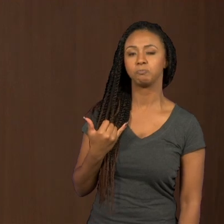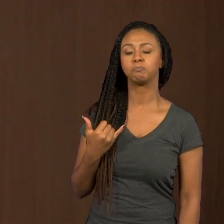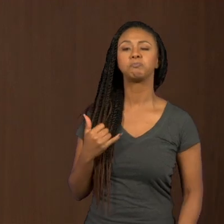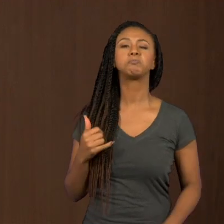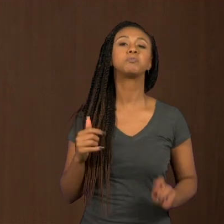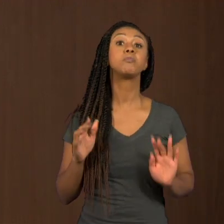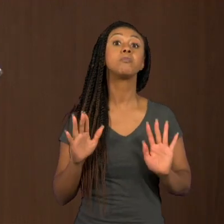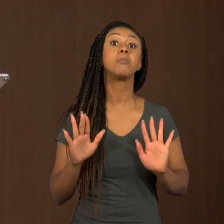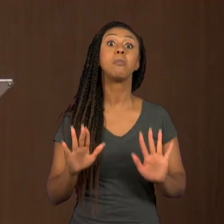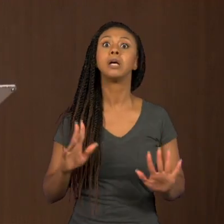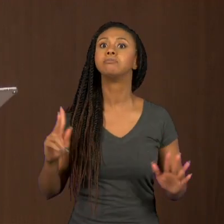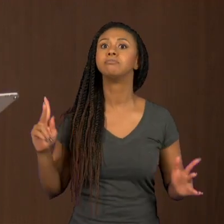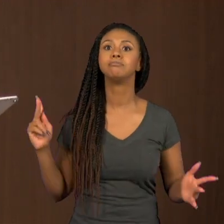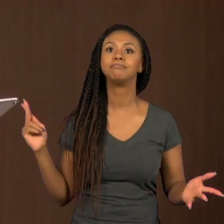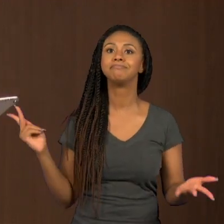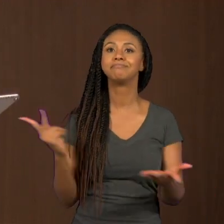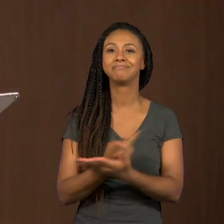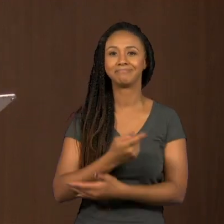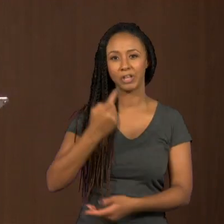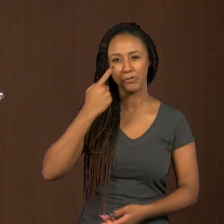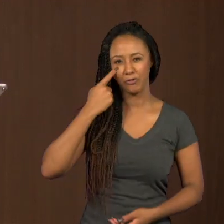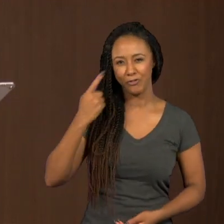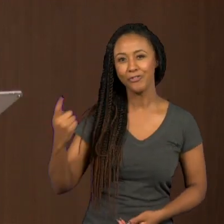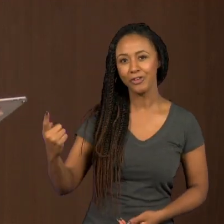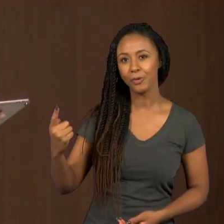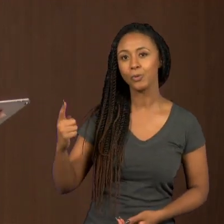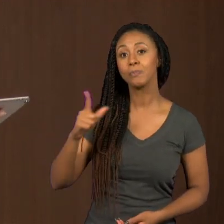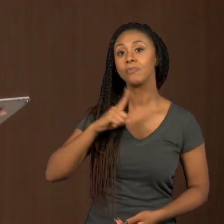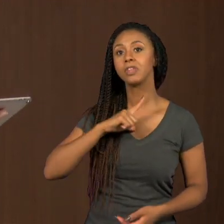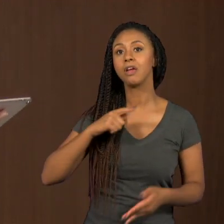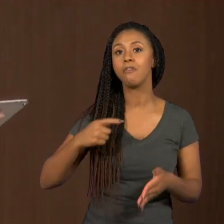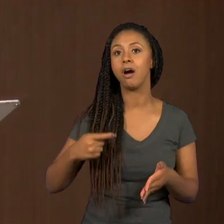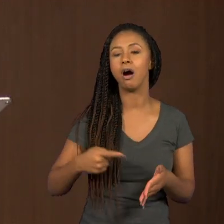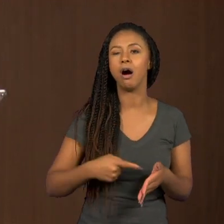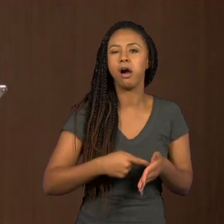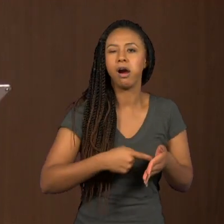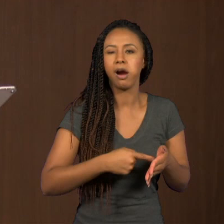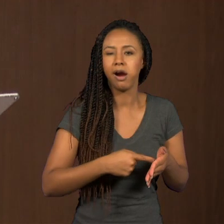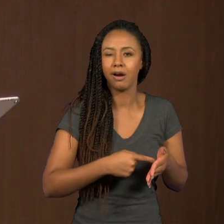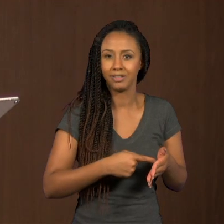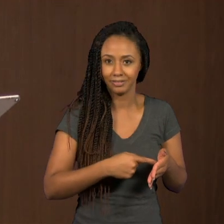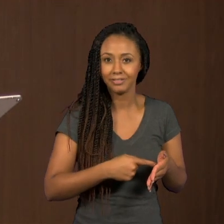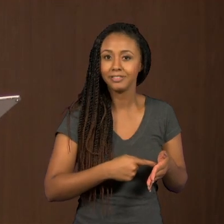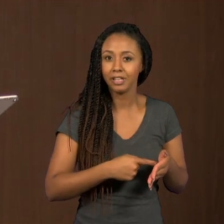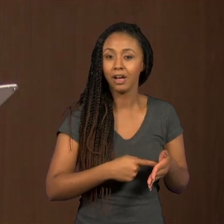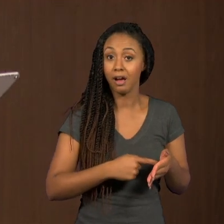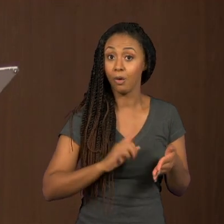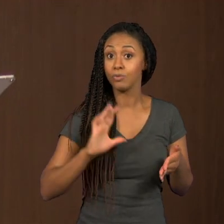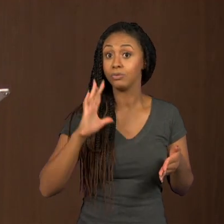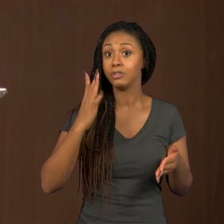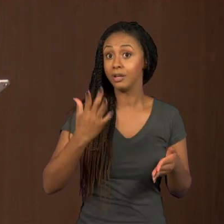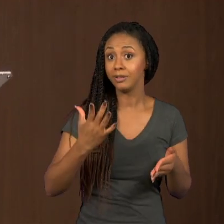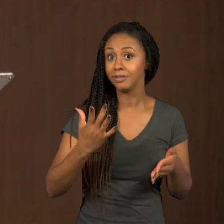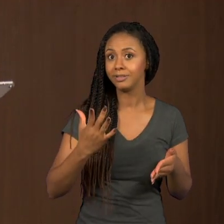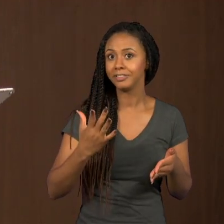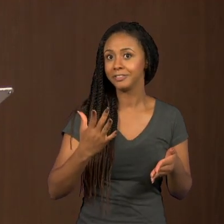AQUI, VOCÊS VIRAM, ALGUM TIPO DE DELAÇÃO, ENTÃO ALGUM TIPO DE DENÚNCIA: FORAM CONTAR TUDO À CASA-